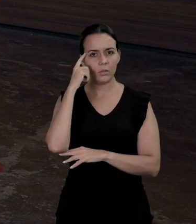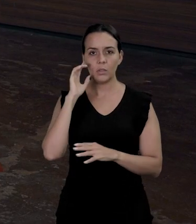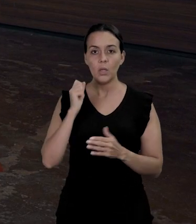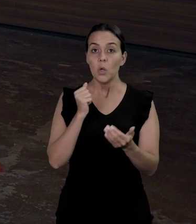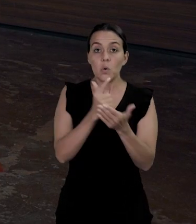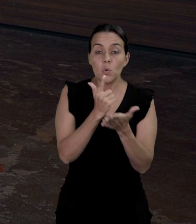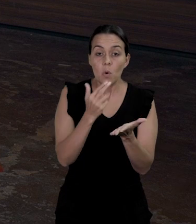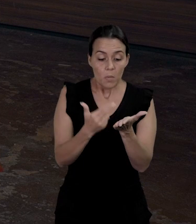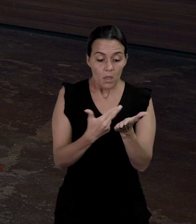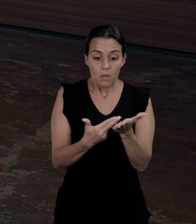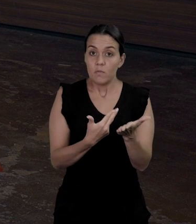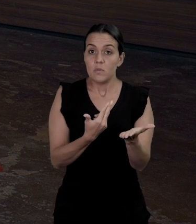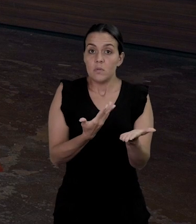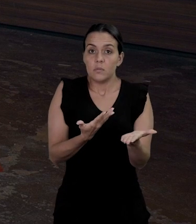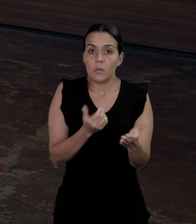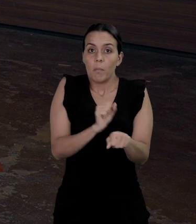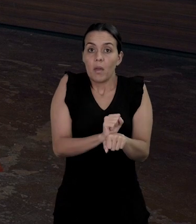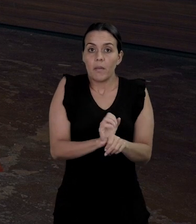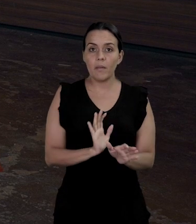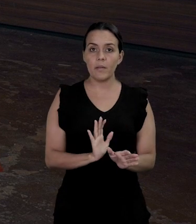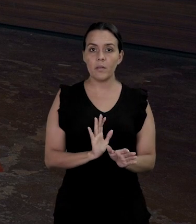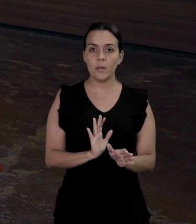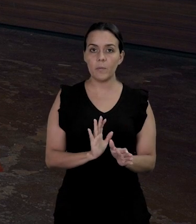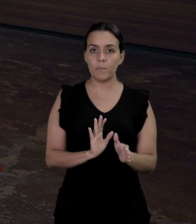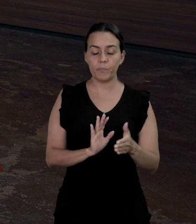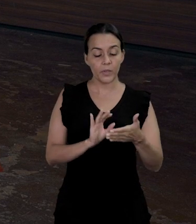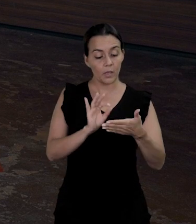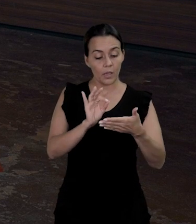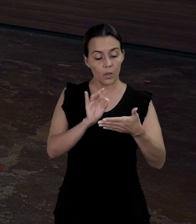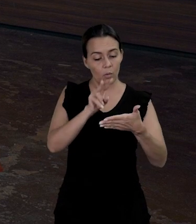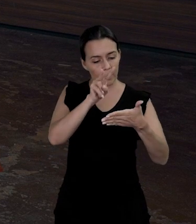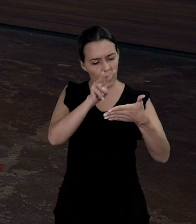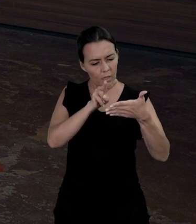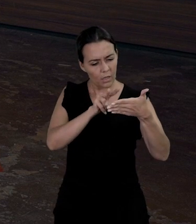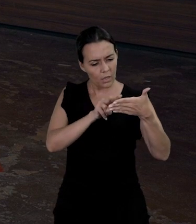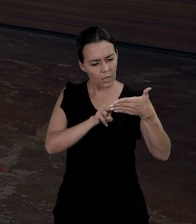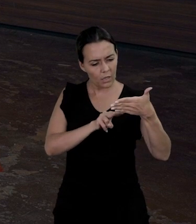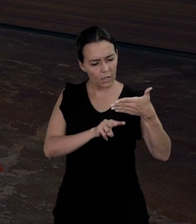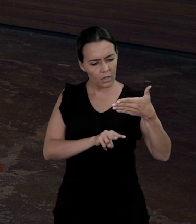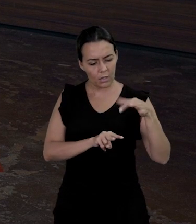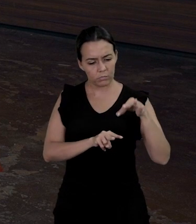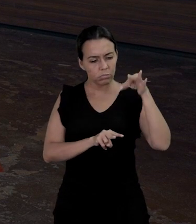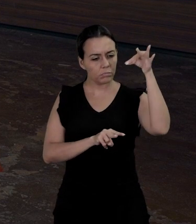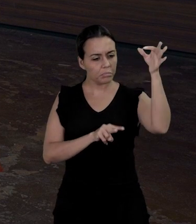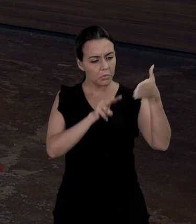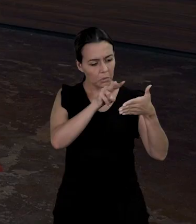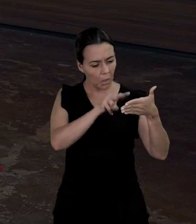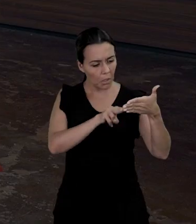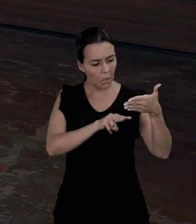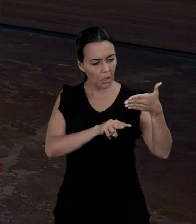eu não estava mais comprando revista, eu não estava mais lendo matérias longas. Mesmo as matérias investigativas,